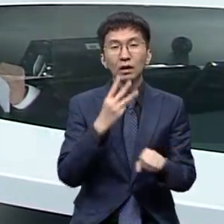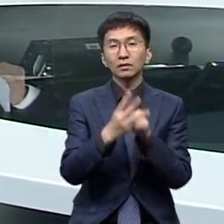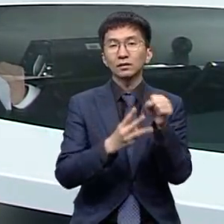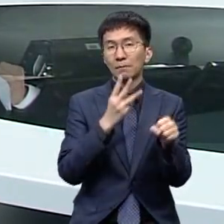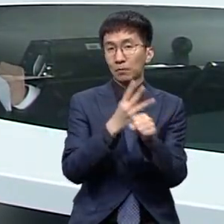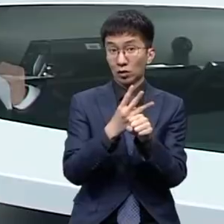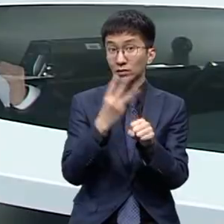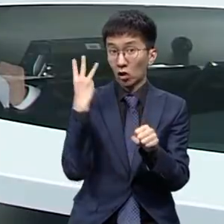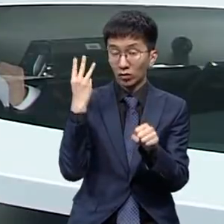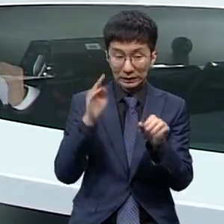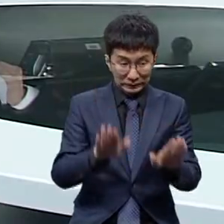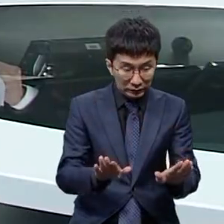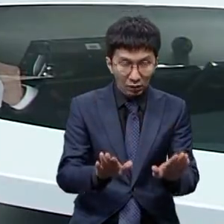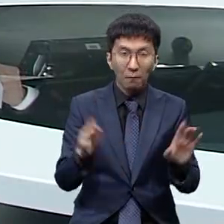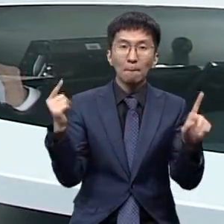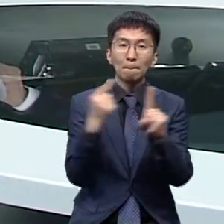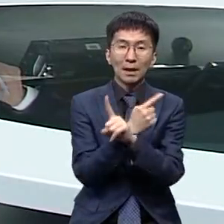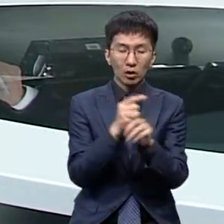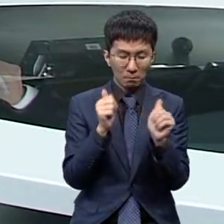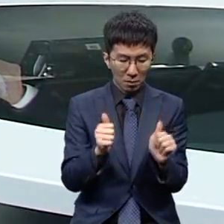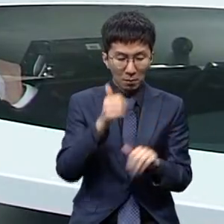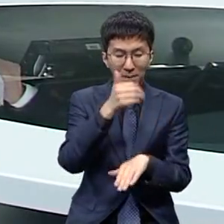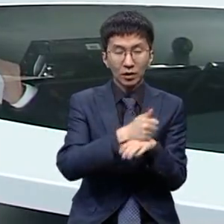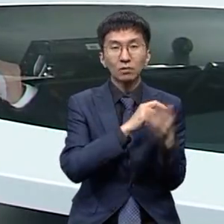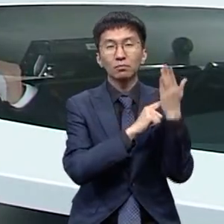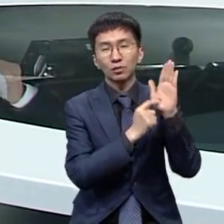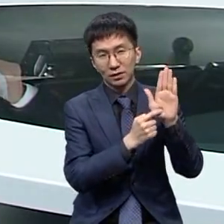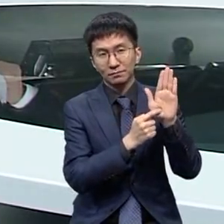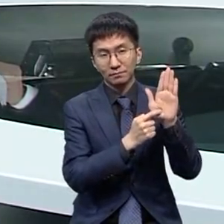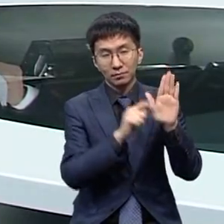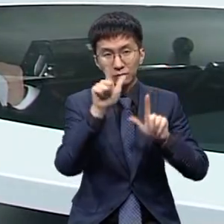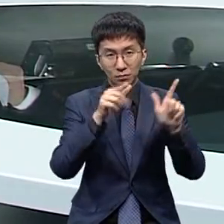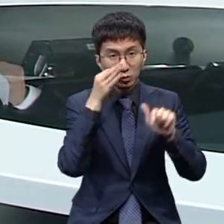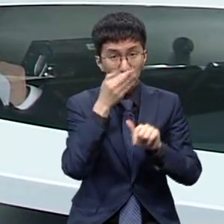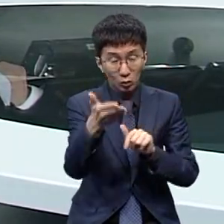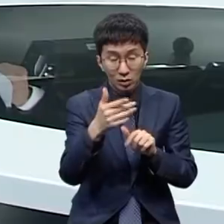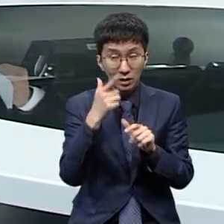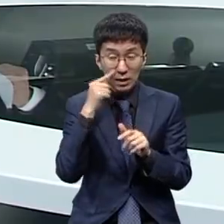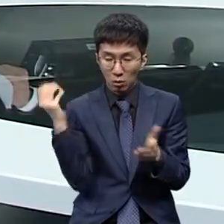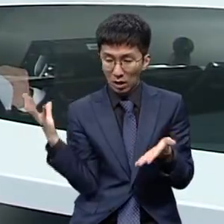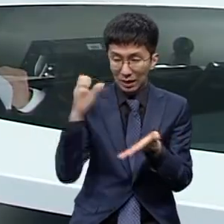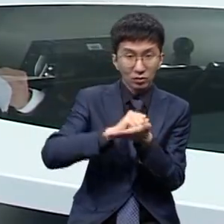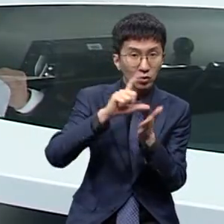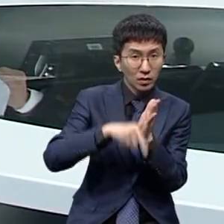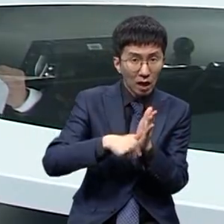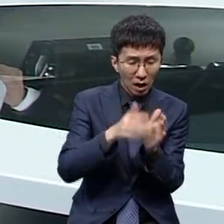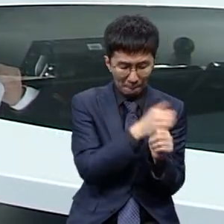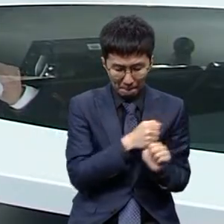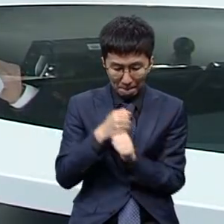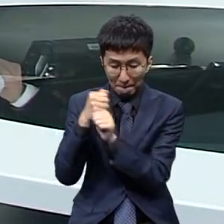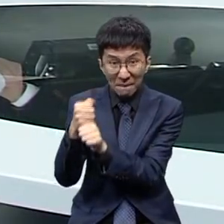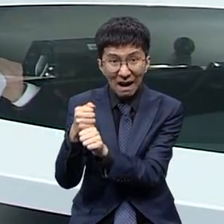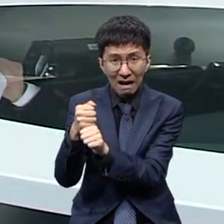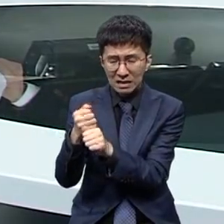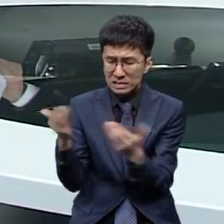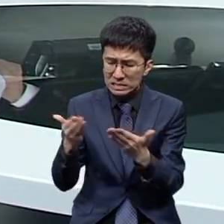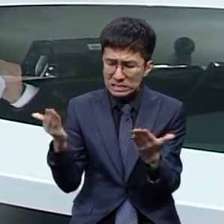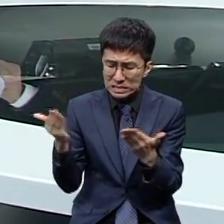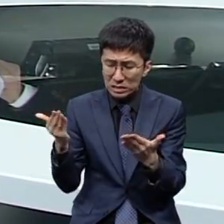일제강점기 강제로 끌려가서 돈도 받지 못하고 혹독하게 일해야 했던 사람들이 일본의 전범 기업들을 상대로 소송을